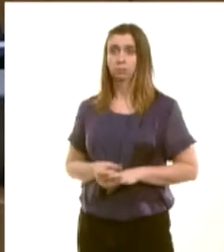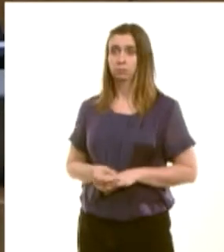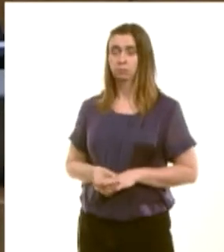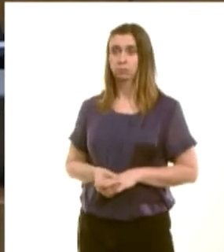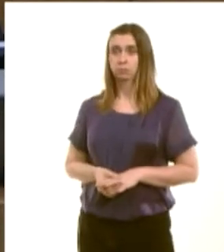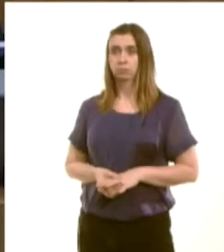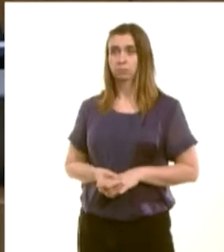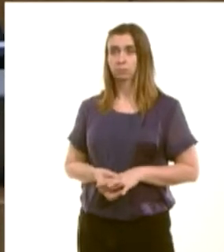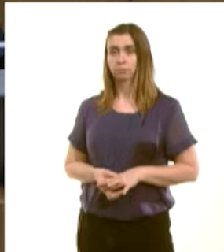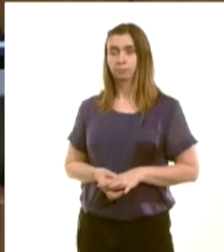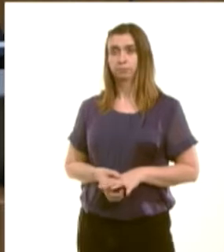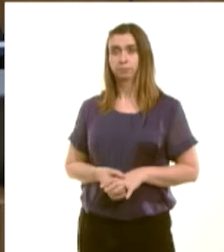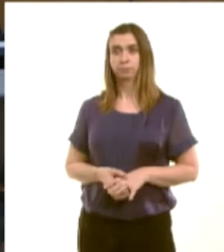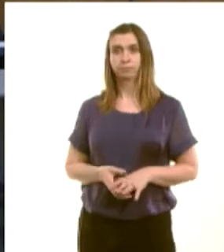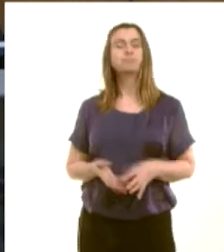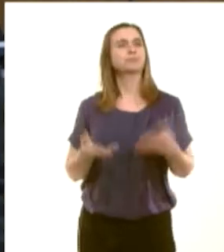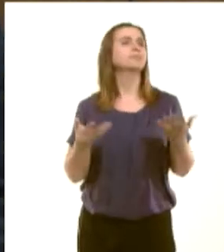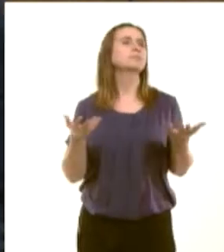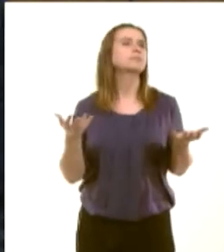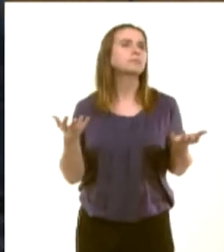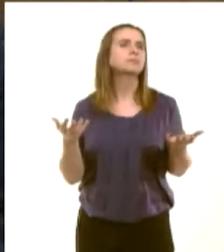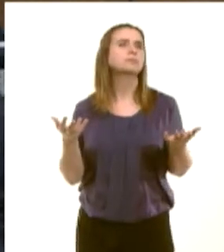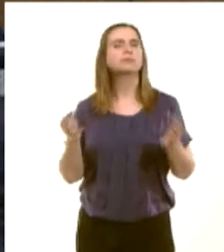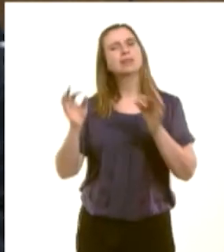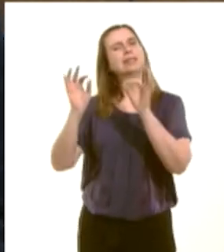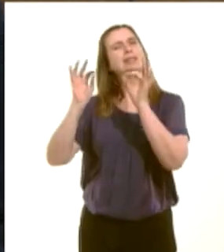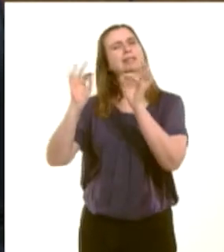ddeoniaeth eu hunain. Nhw, wrth gwrs, syín gyfrifol am hyfforddi doctoriaid, ond beth